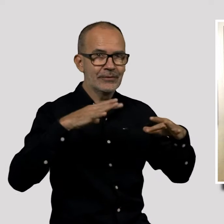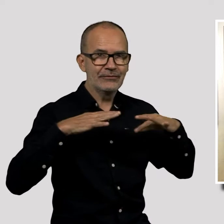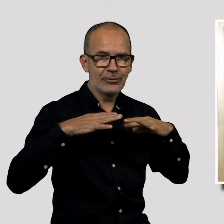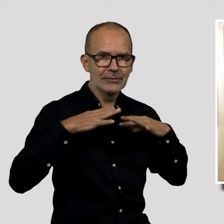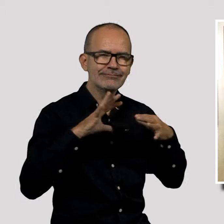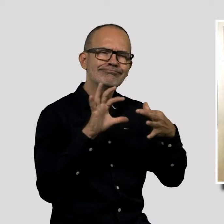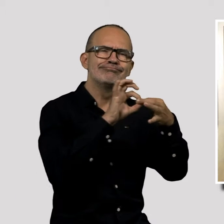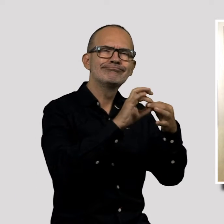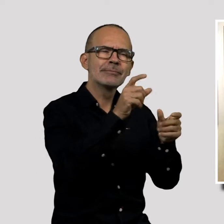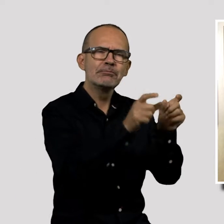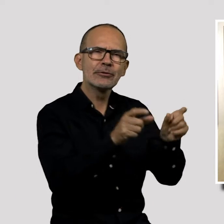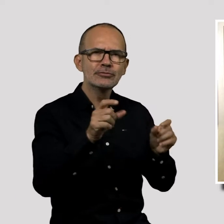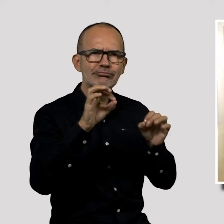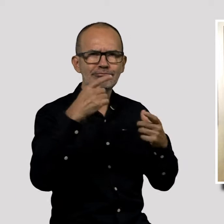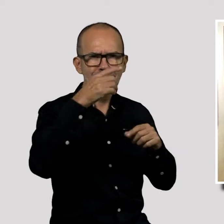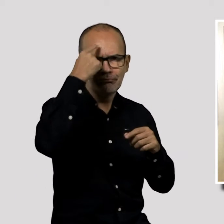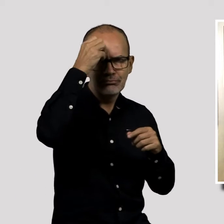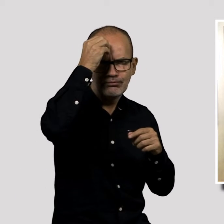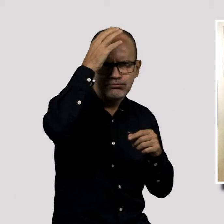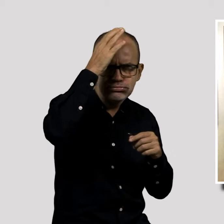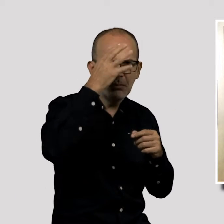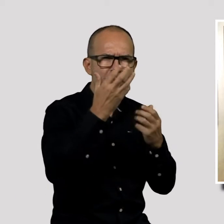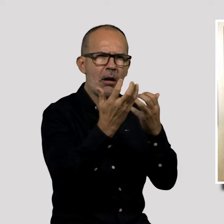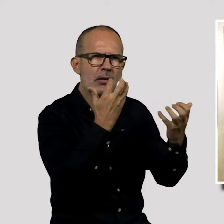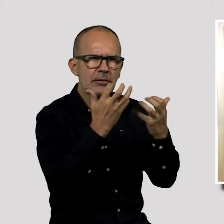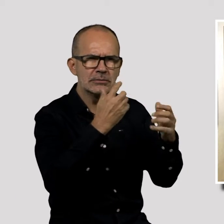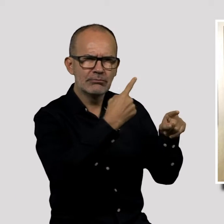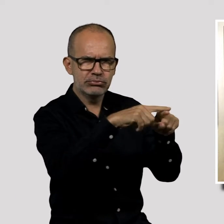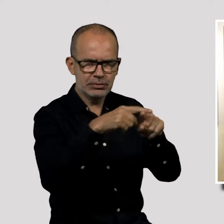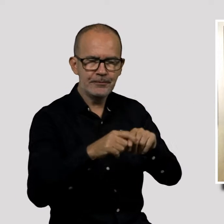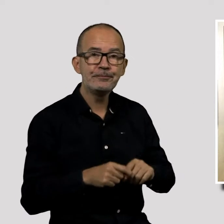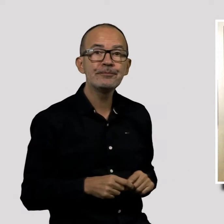ESTIUEIG D’INTEL·LECTUALS I ARTISTES